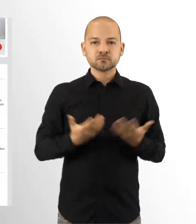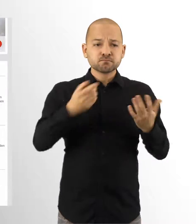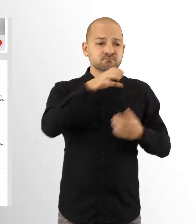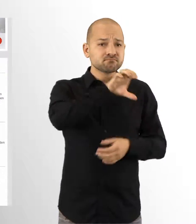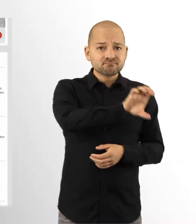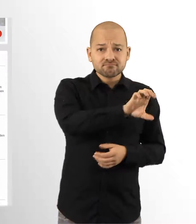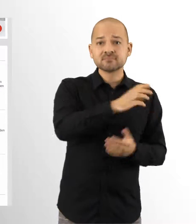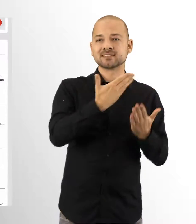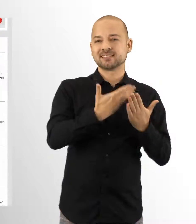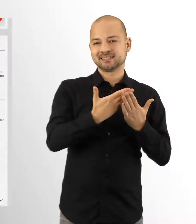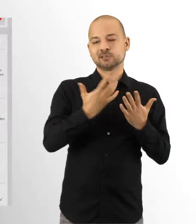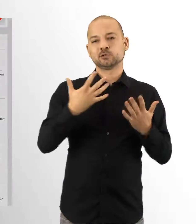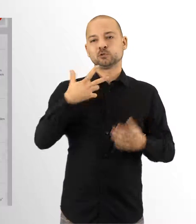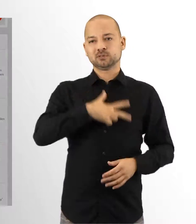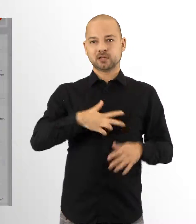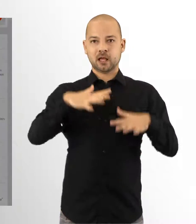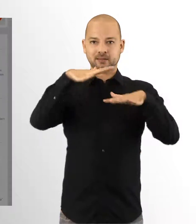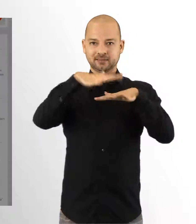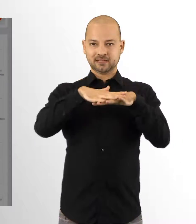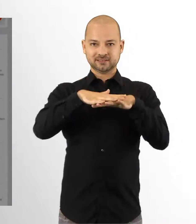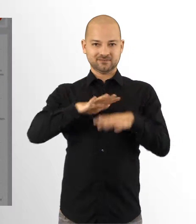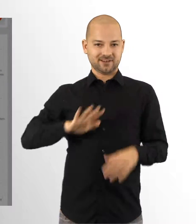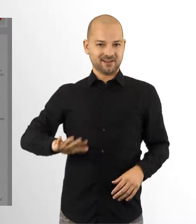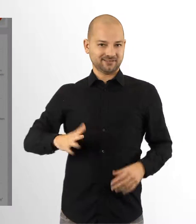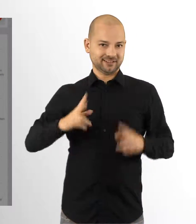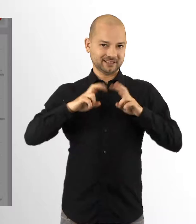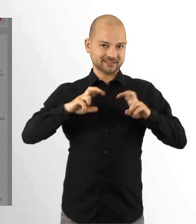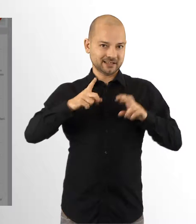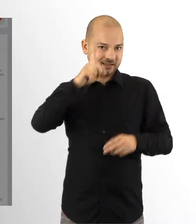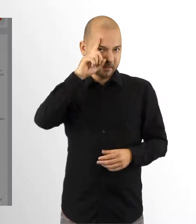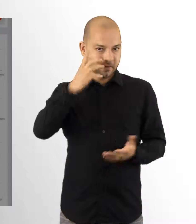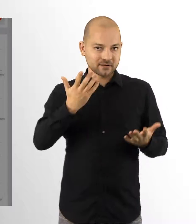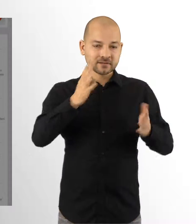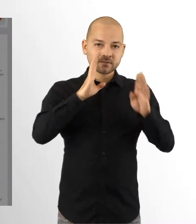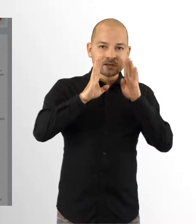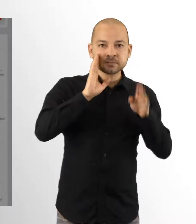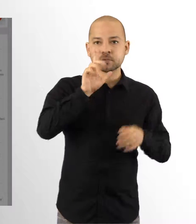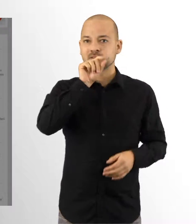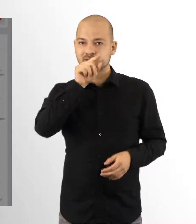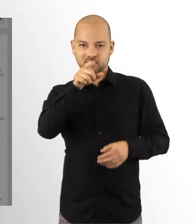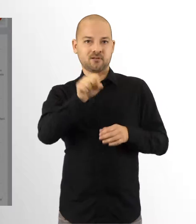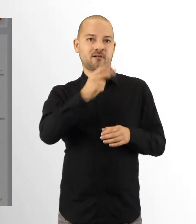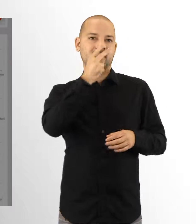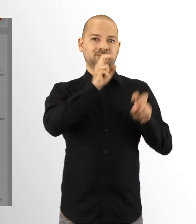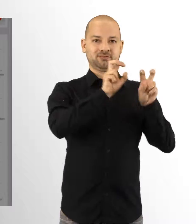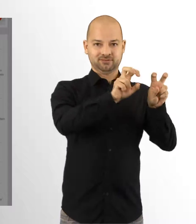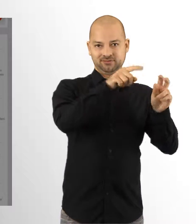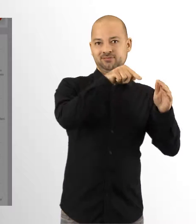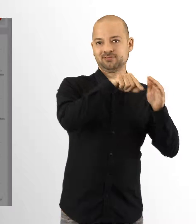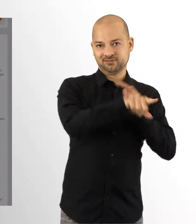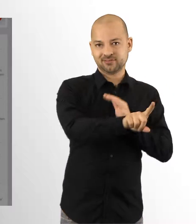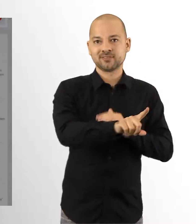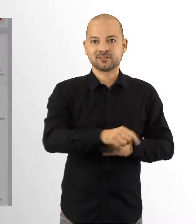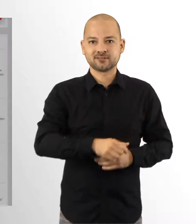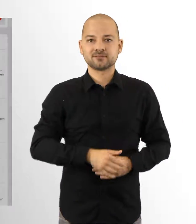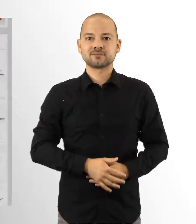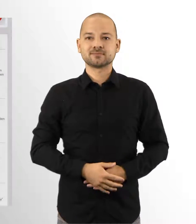In der linken Randspalte gelangen Sie außerdem zu den sozialen Netzwerken von „Research in Germany“.